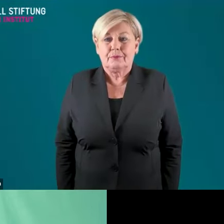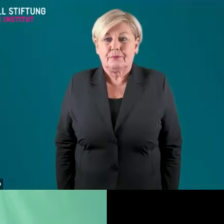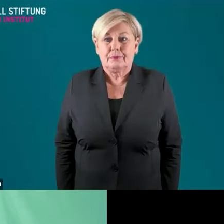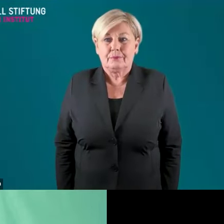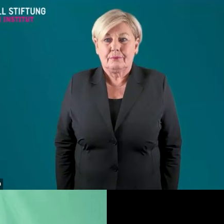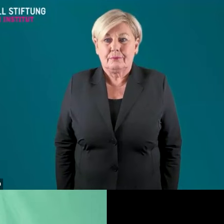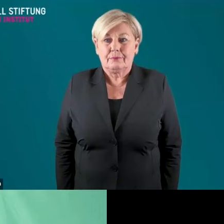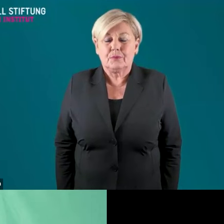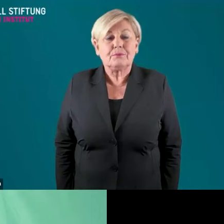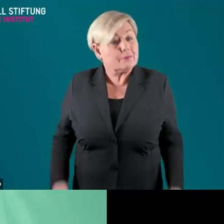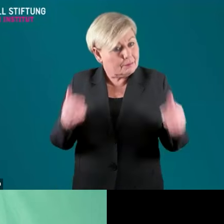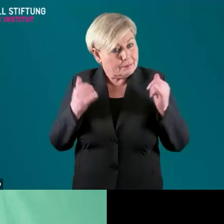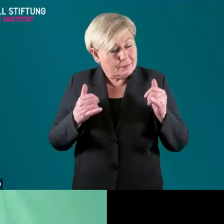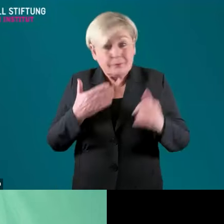Ja. Danke für die Einladung.